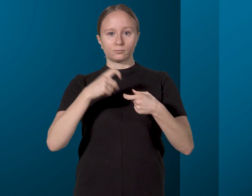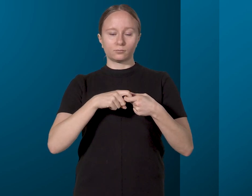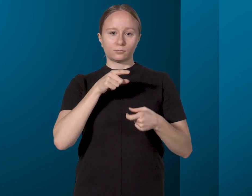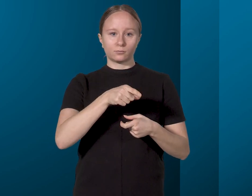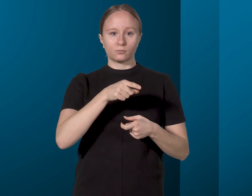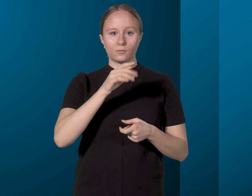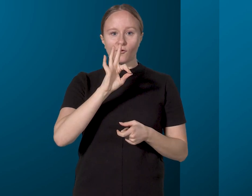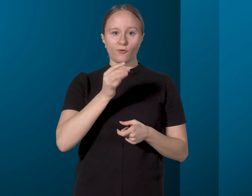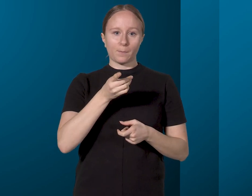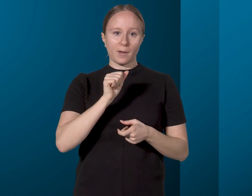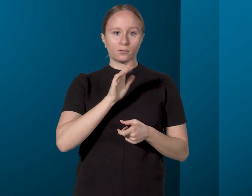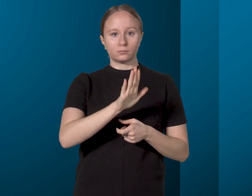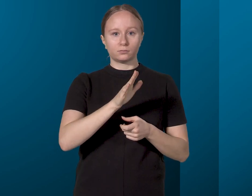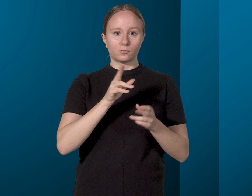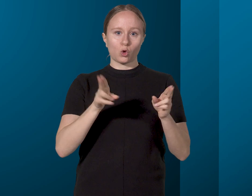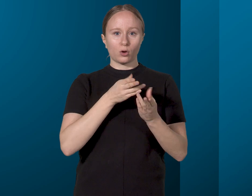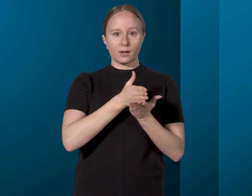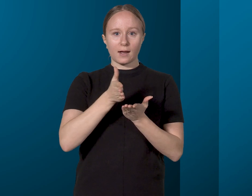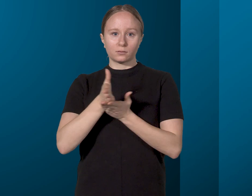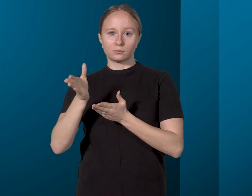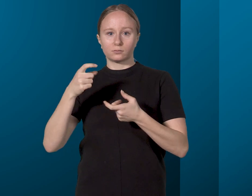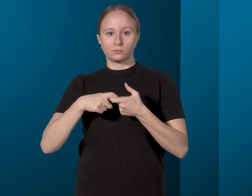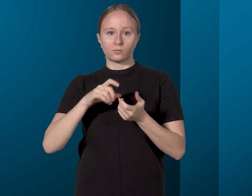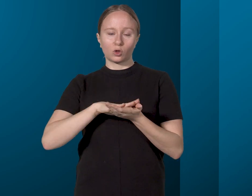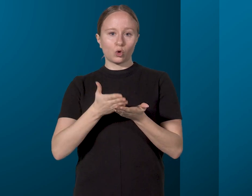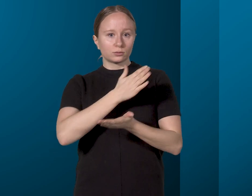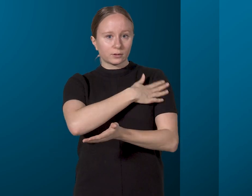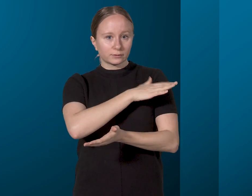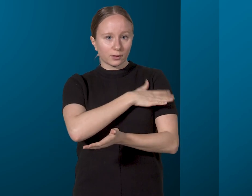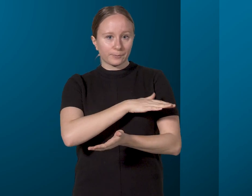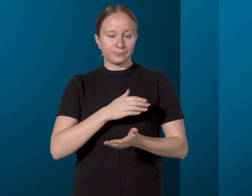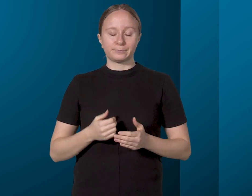angående FPA:s nya riktlinje för tolktjänster.